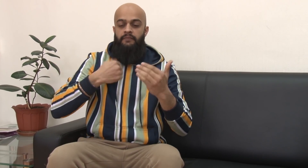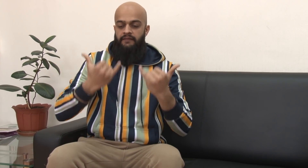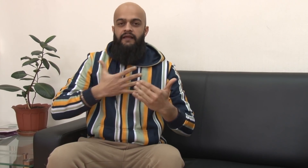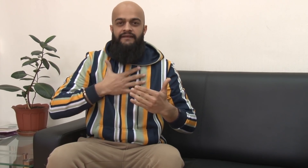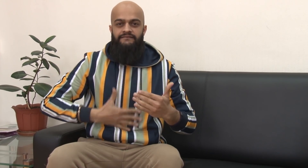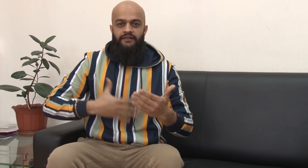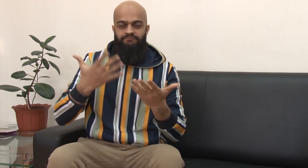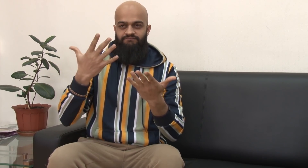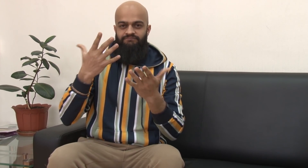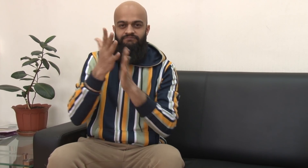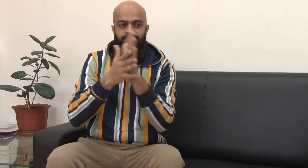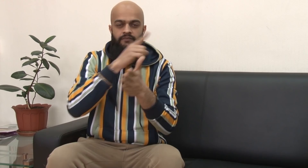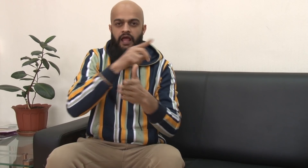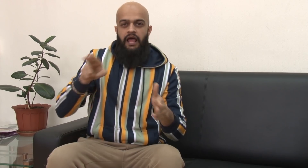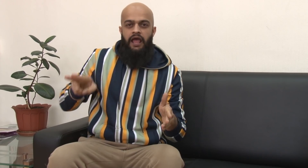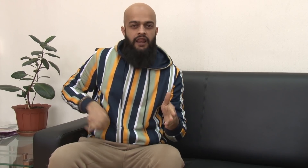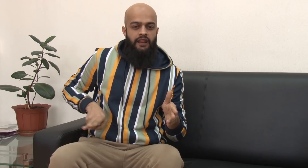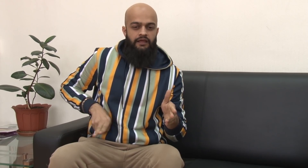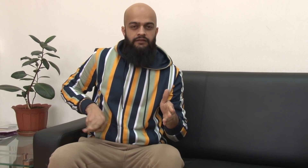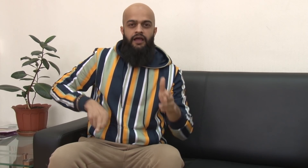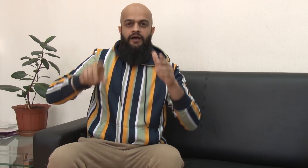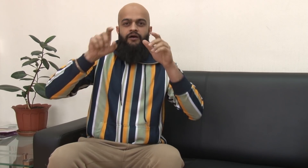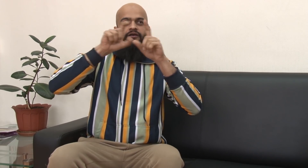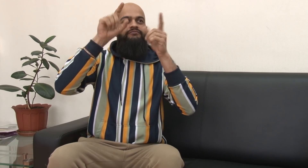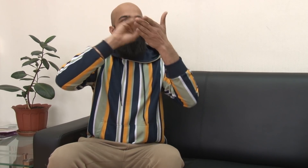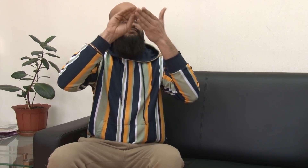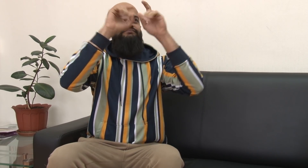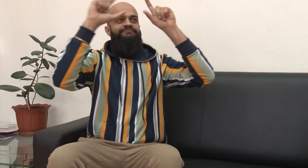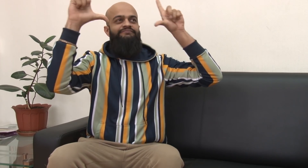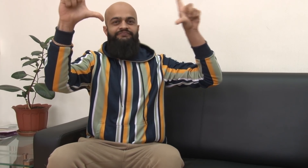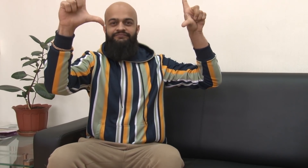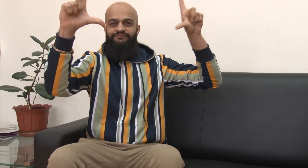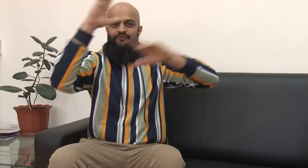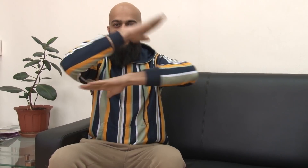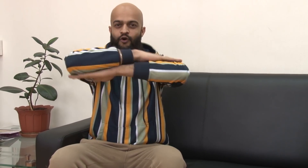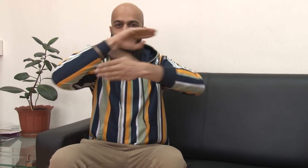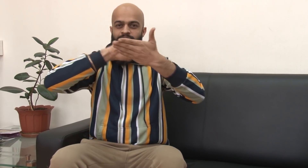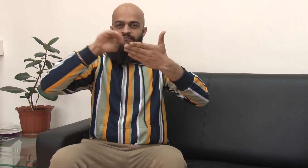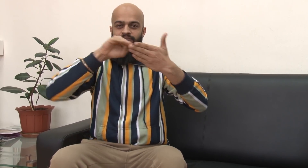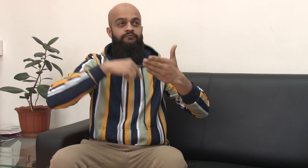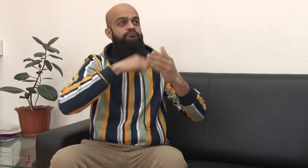Учителя писали на доске,